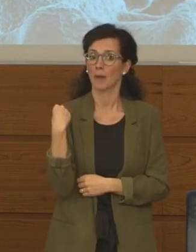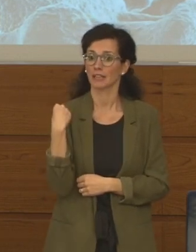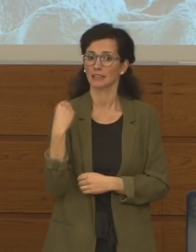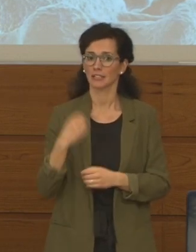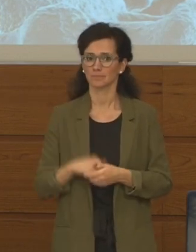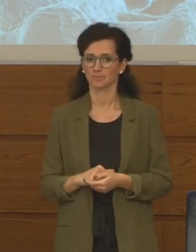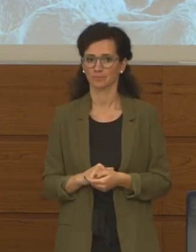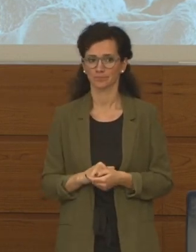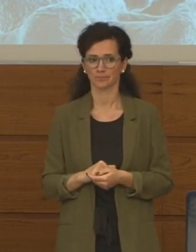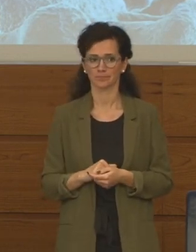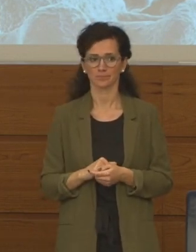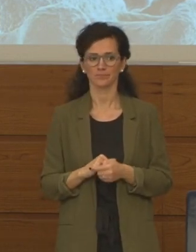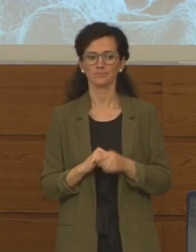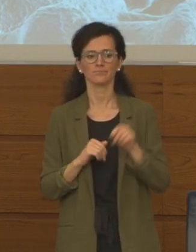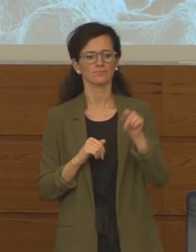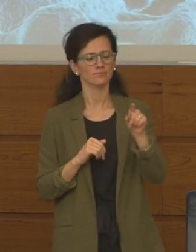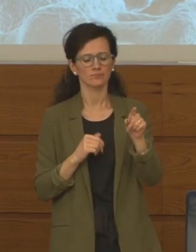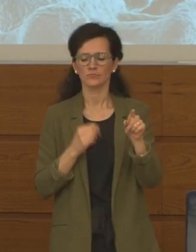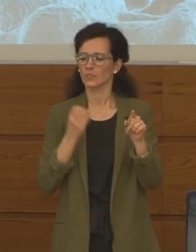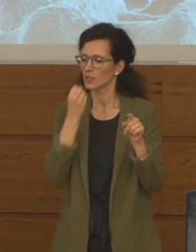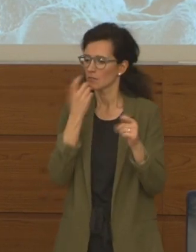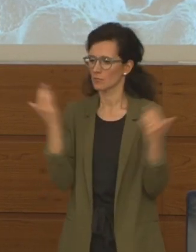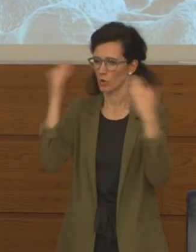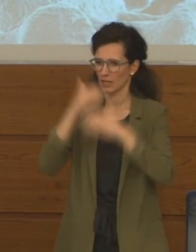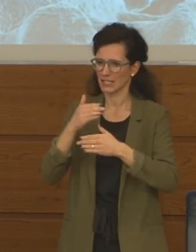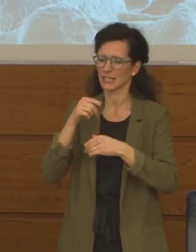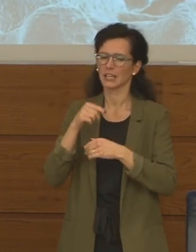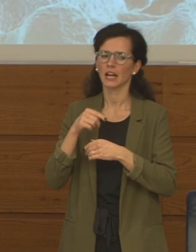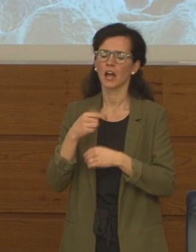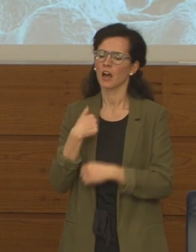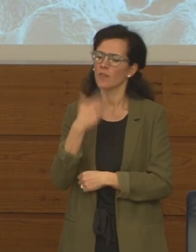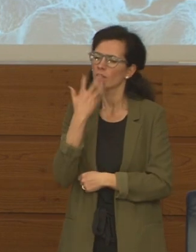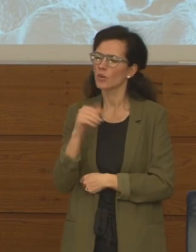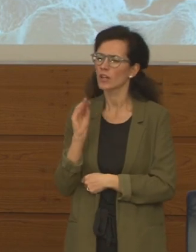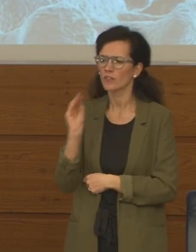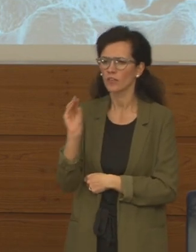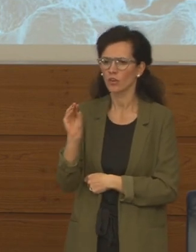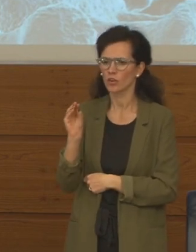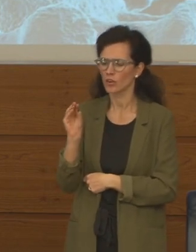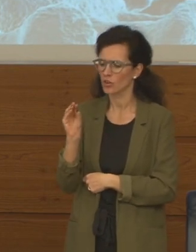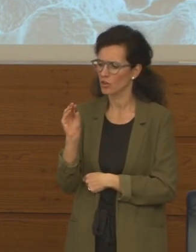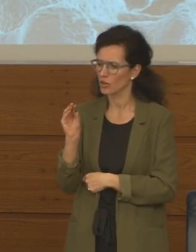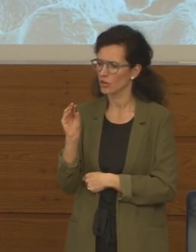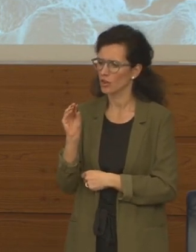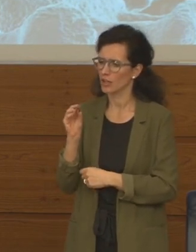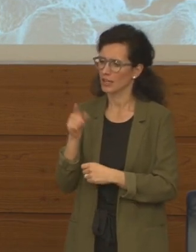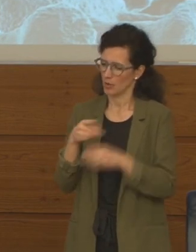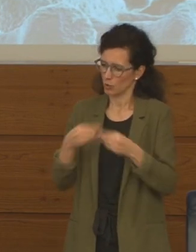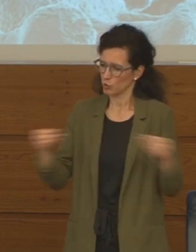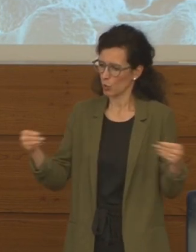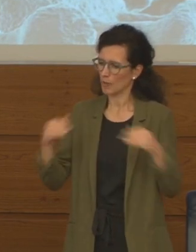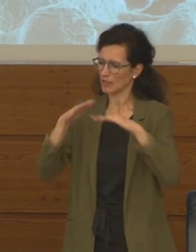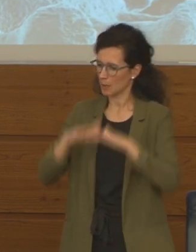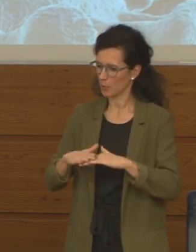(domanda) Buonasera Giorgia Sodaro di Adnkronos, volevo chiedere sui dispositivi di protezione individuale se